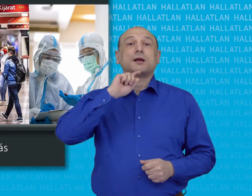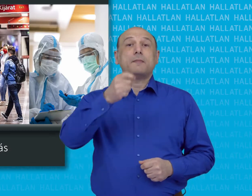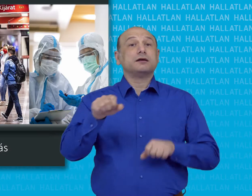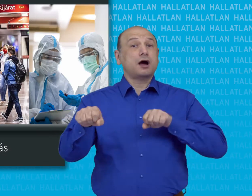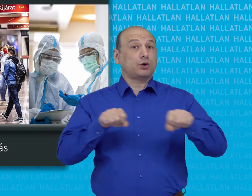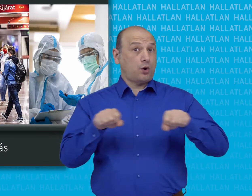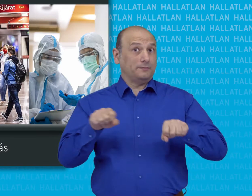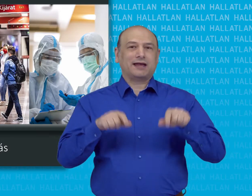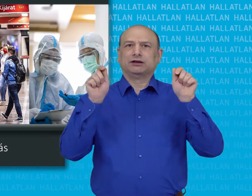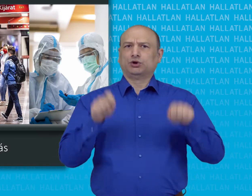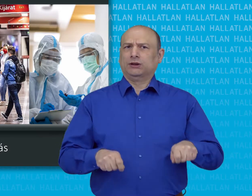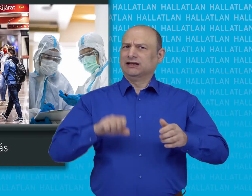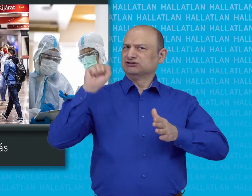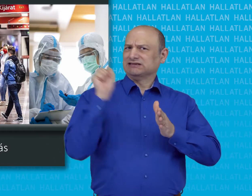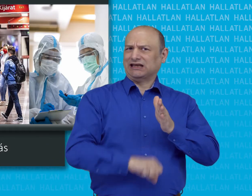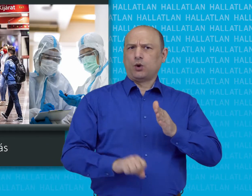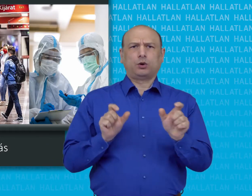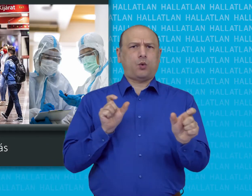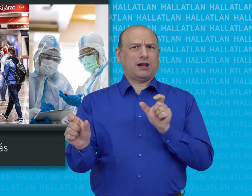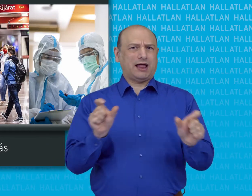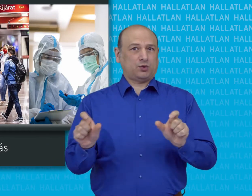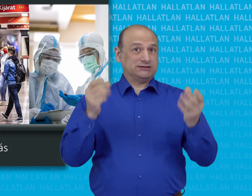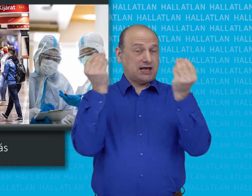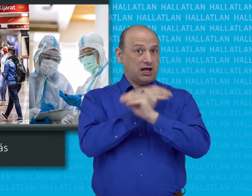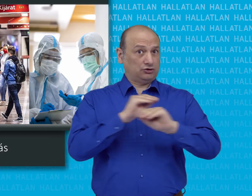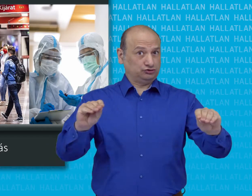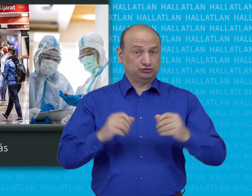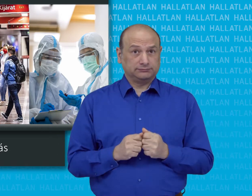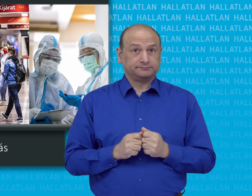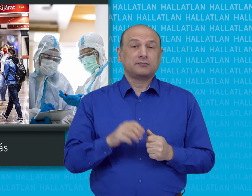A kormány úgy döntött, hogy újabb szigorú korlátozásokat vezet be: